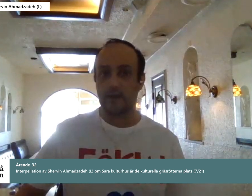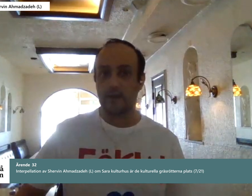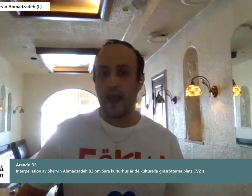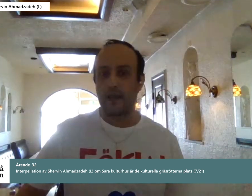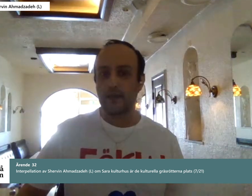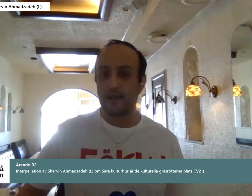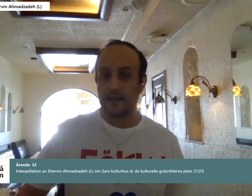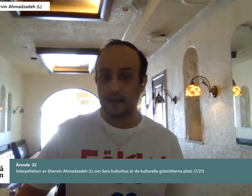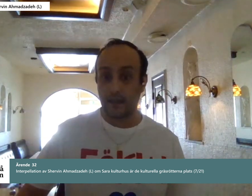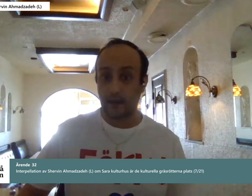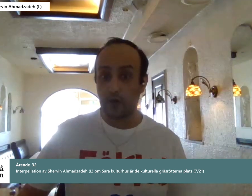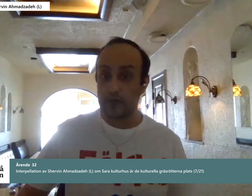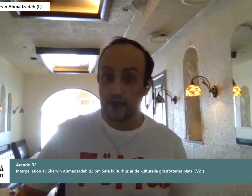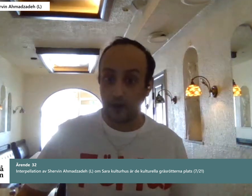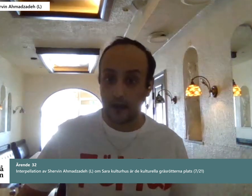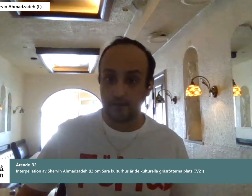Skulle även det Zara